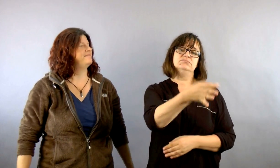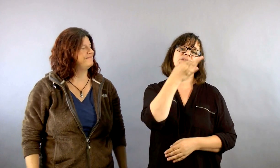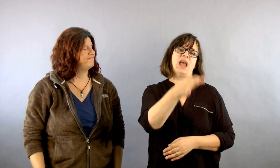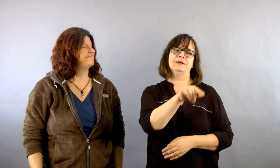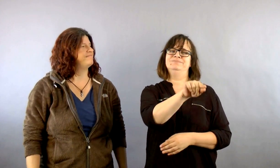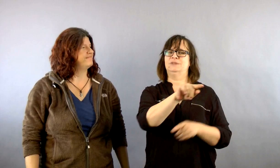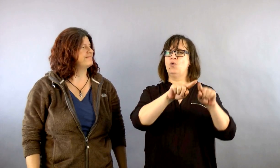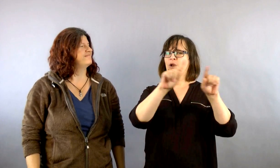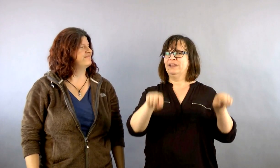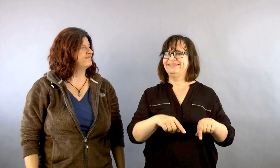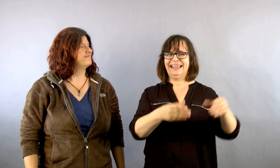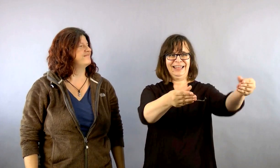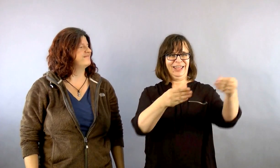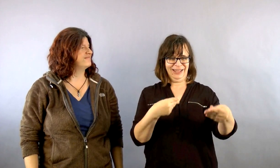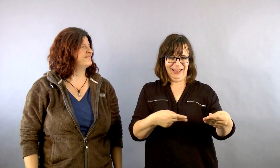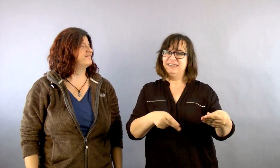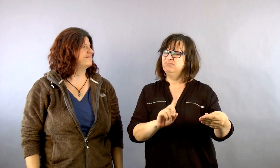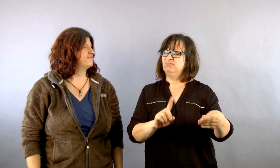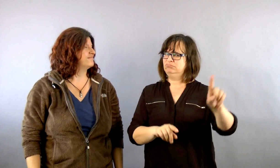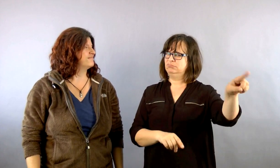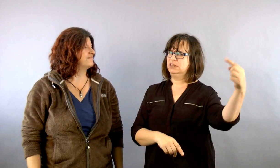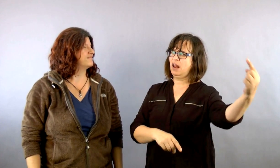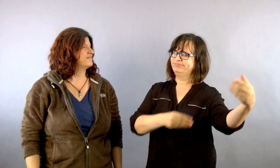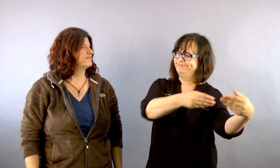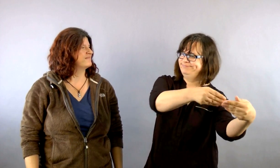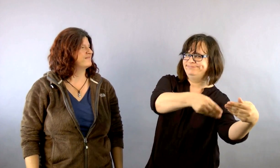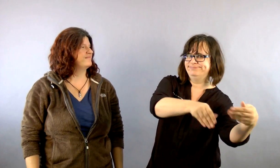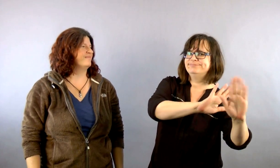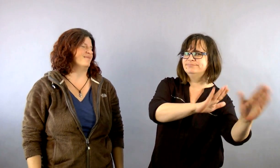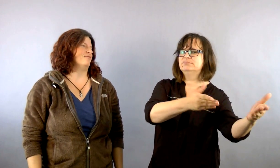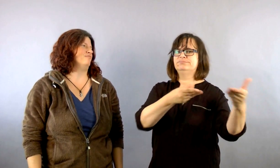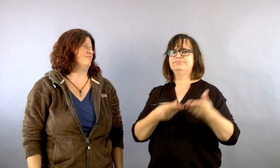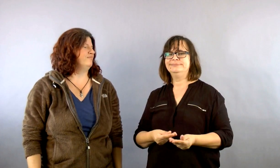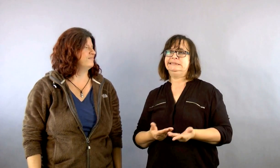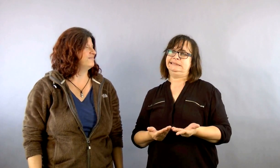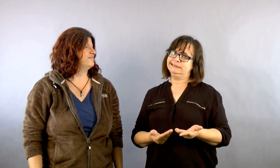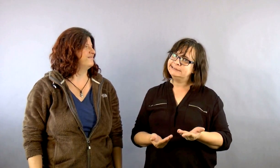und nicht wir unterzeichnen sie, sondern die Wohnortgemeinde.